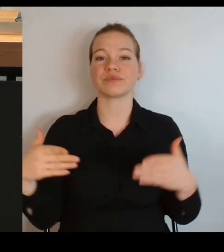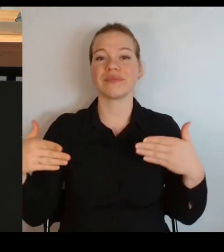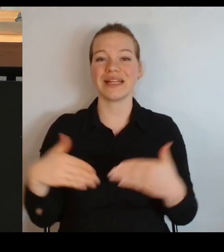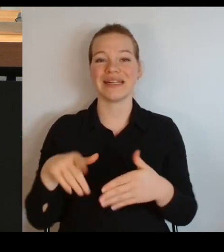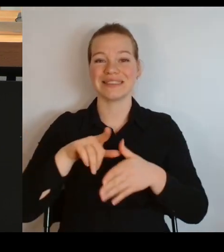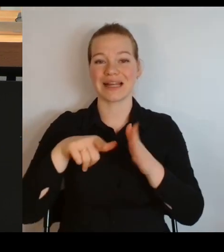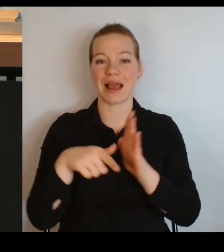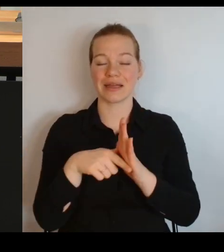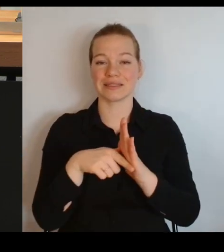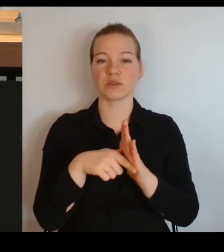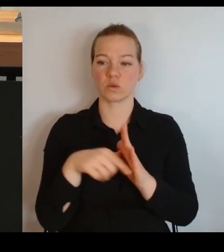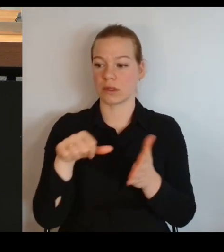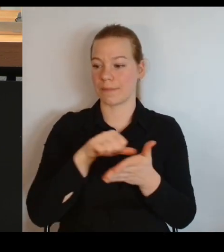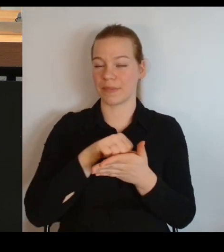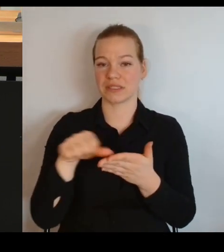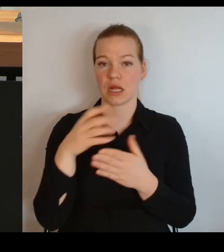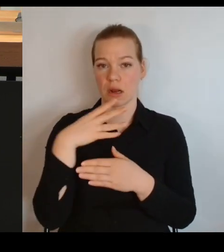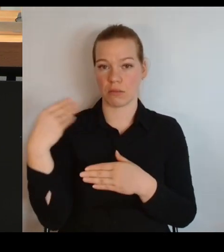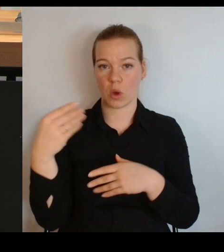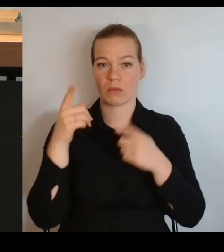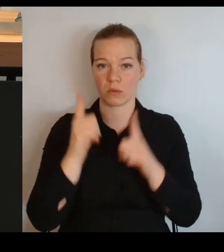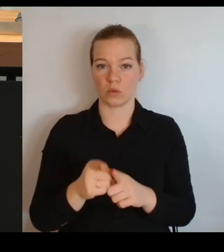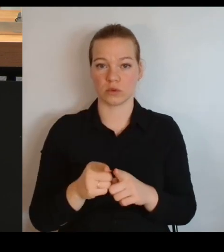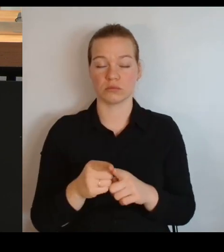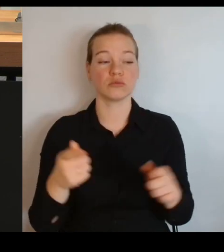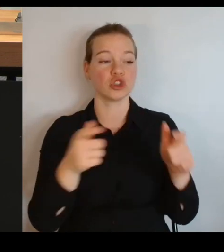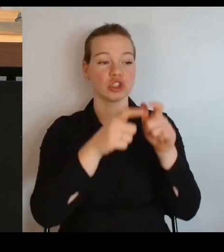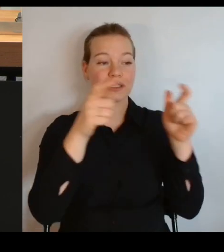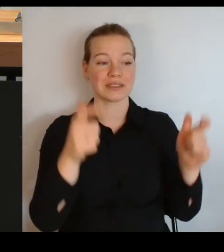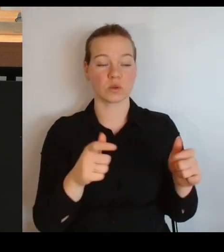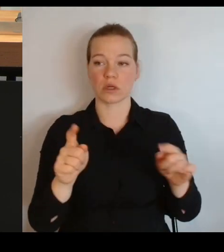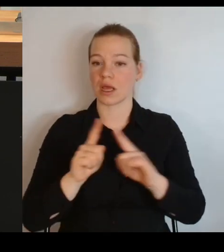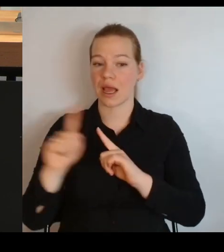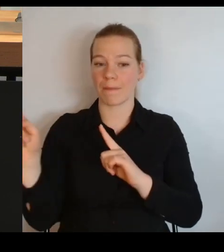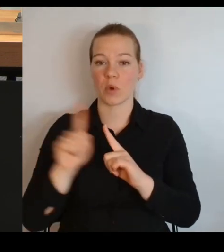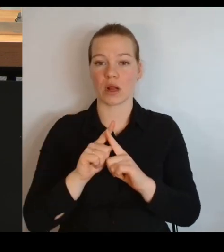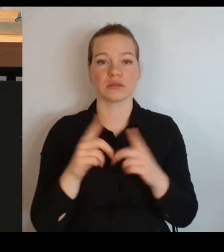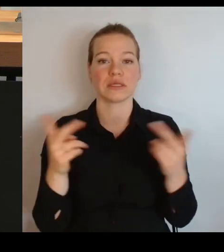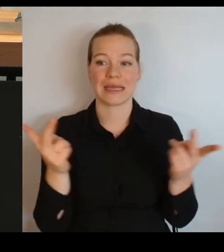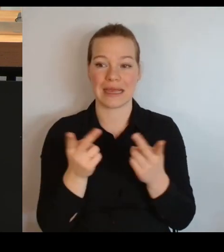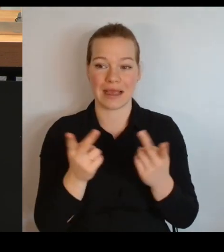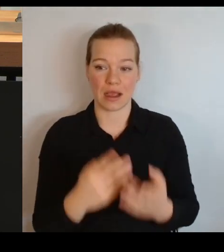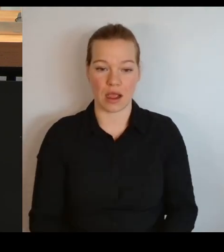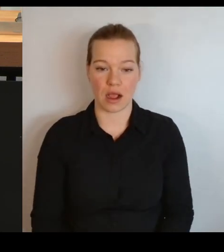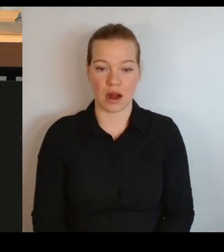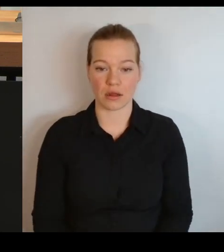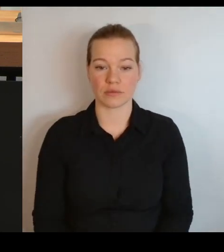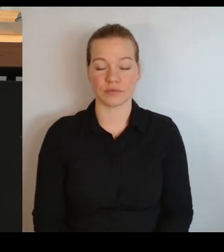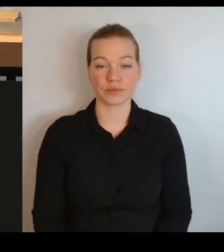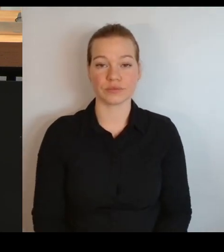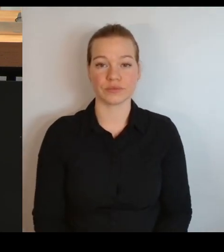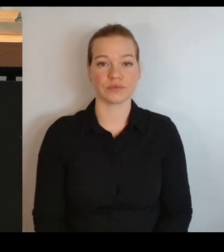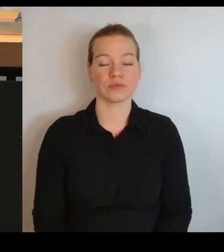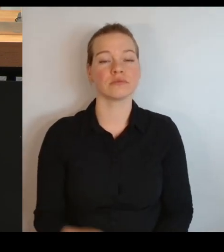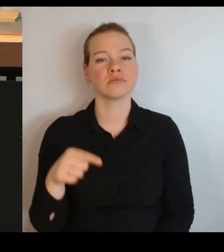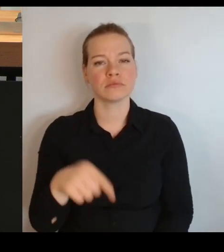Das ist eine Voraussetzung, dass wir überhaupt gute Pflege haben. Die Probleme in Berlin aber ich denke auch anderswo, wurden